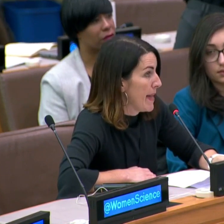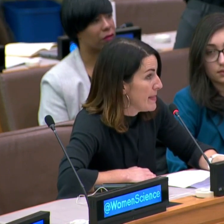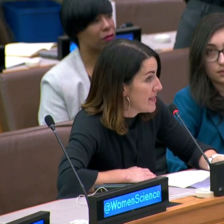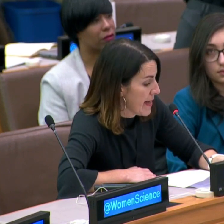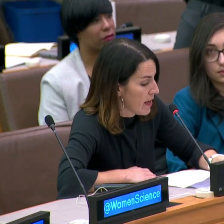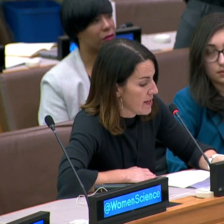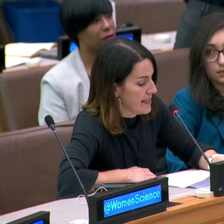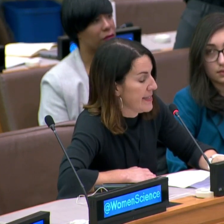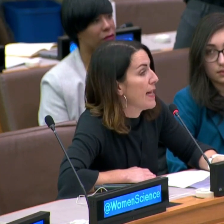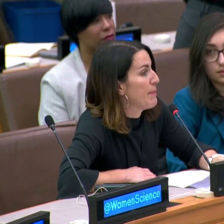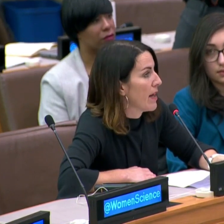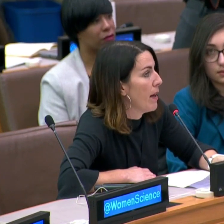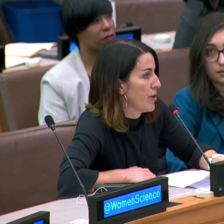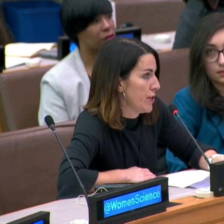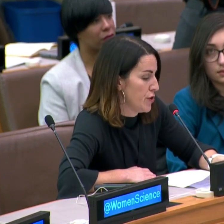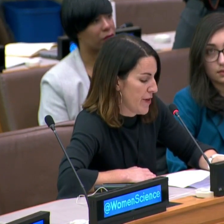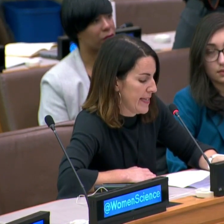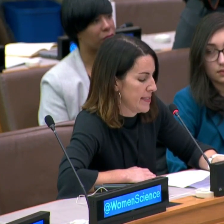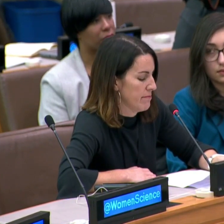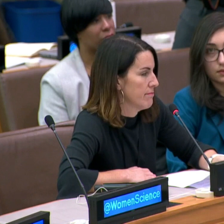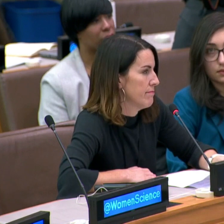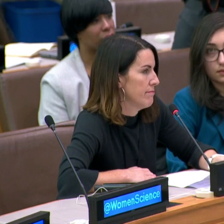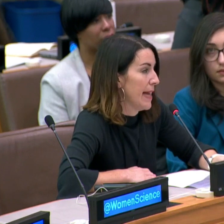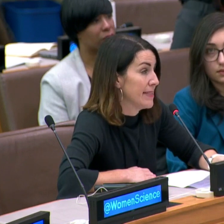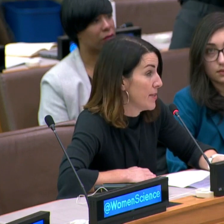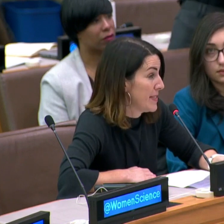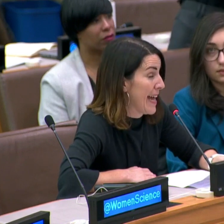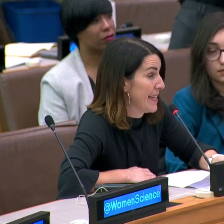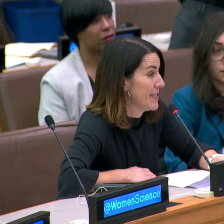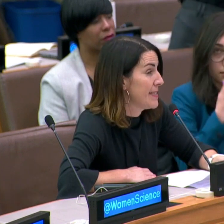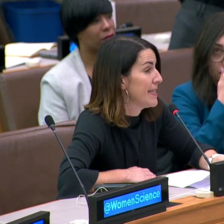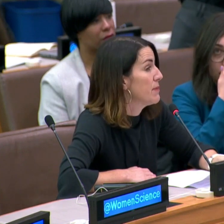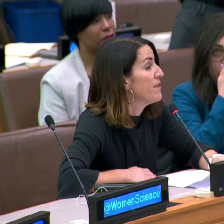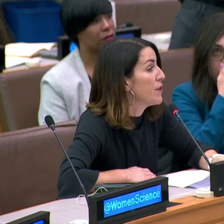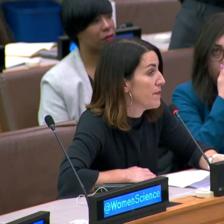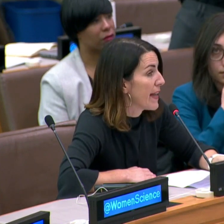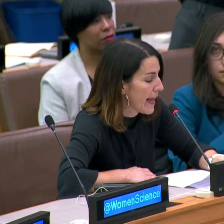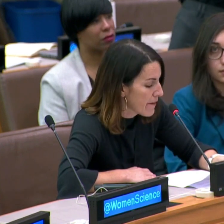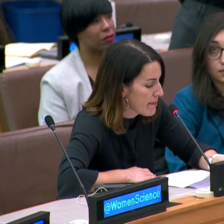Las clases de lengua de signos para bebés se han convertido en una gran tendencia, y es triste ver que la